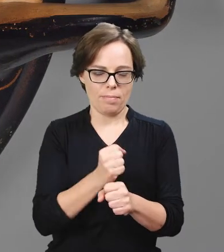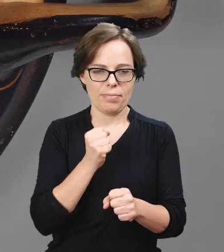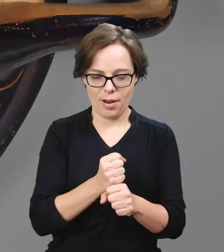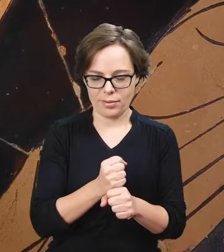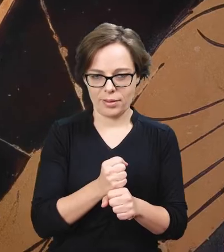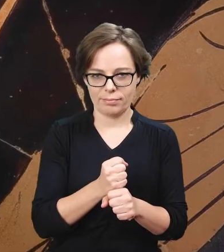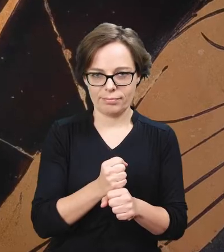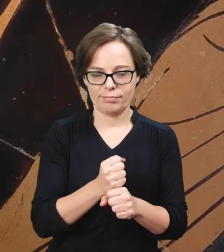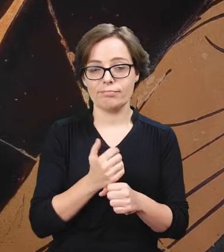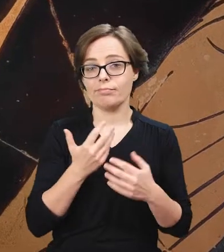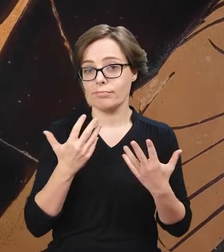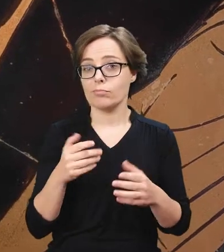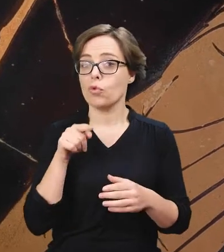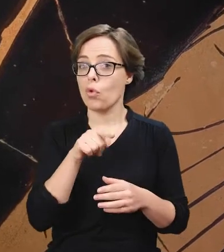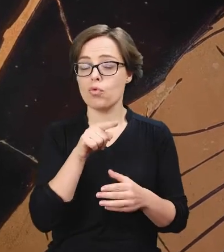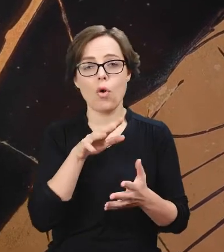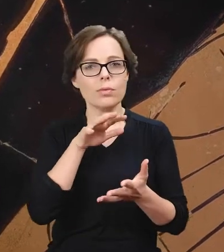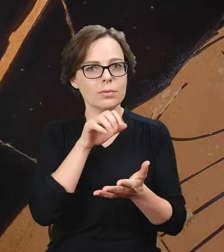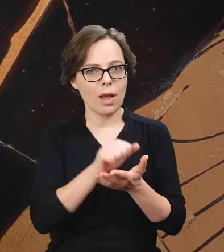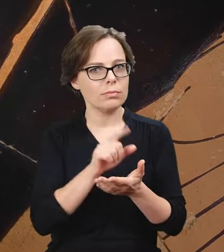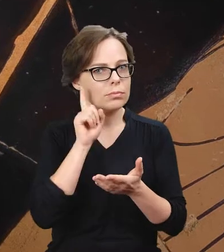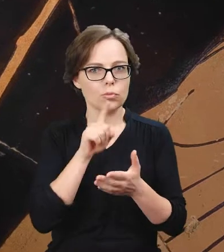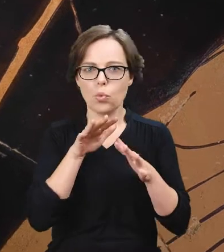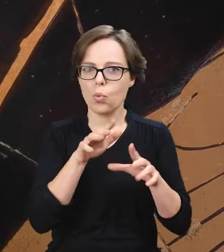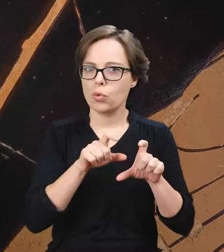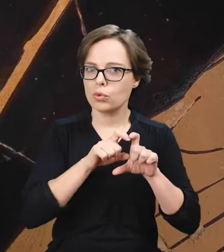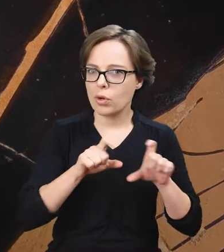Było to zajecie bardzo czasochłonne